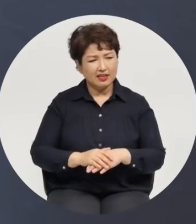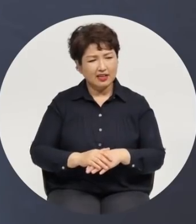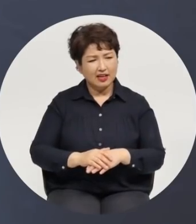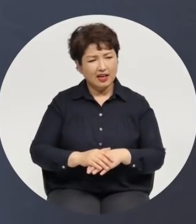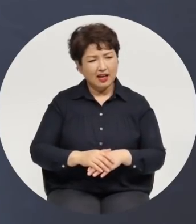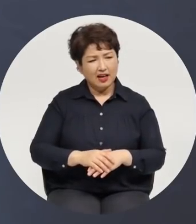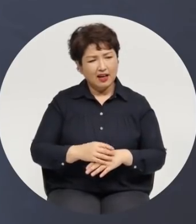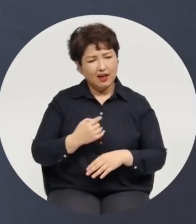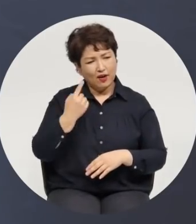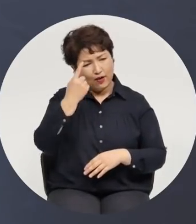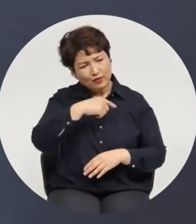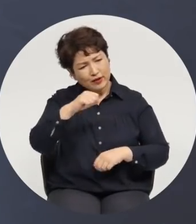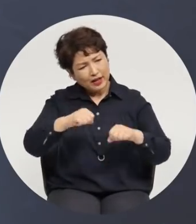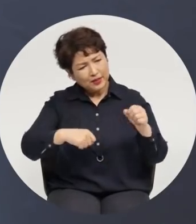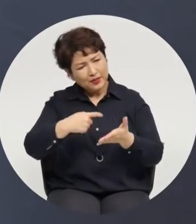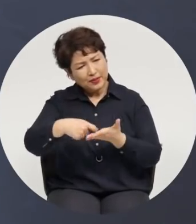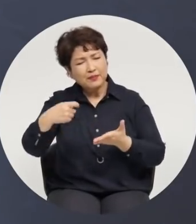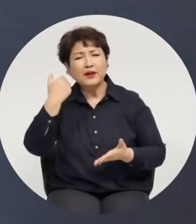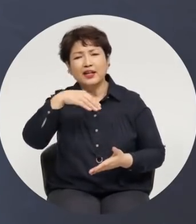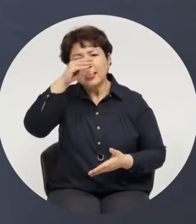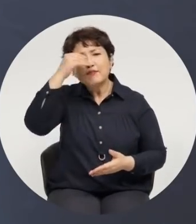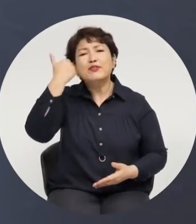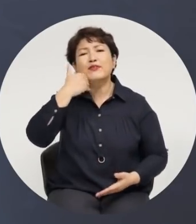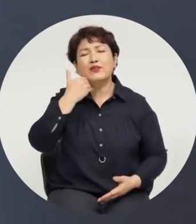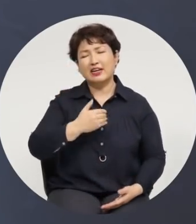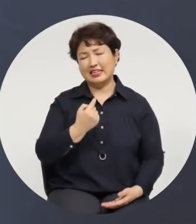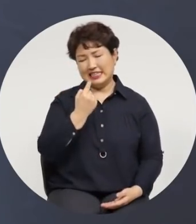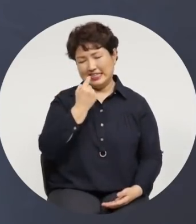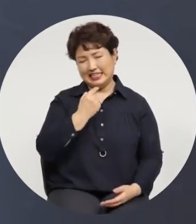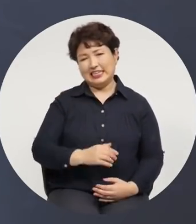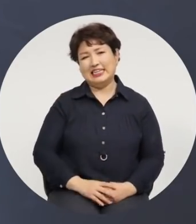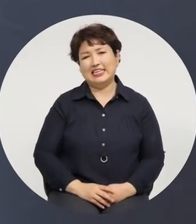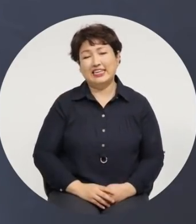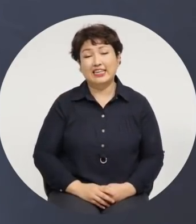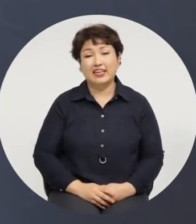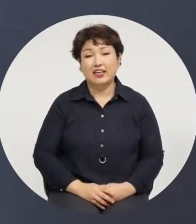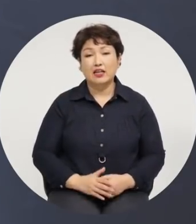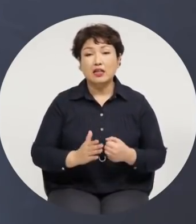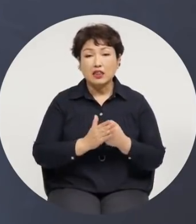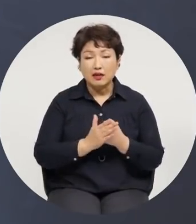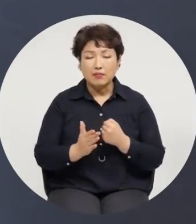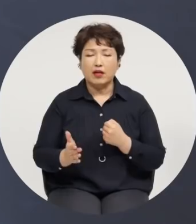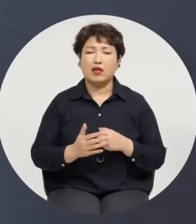이 세상에서 누구를 제일 많이 닮을까요? (스님) 나를 제일 많이 닮았겠죠 (질문자) 저를 (스님) 네